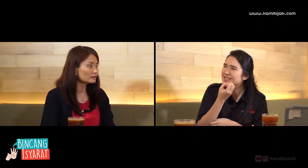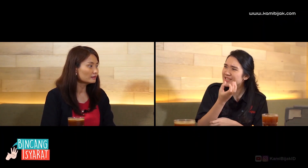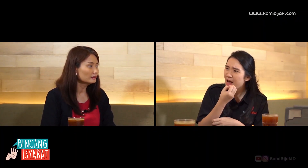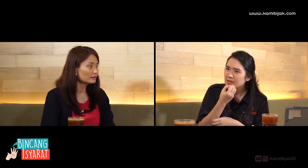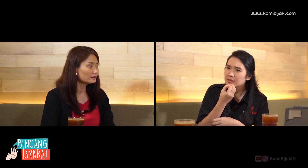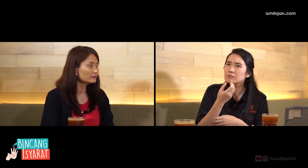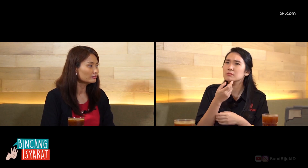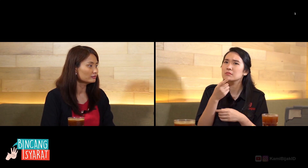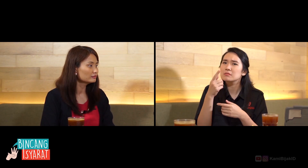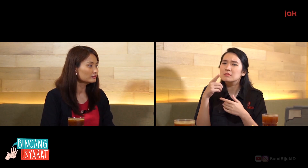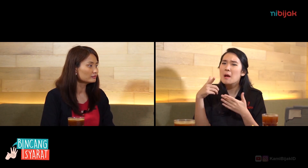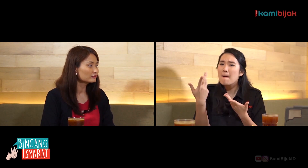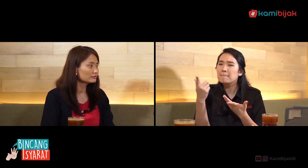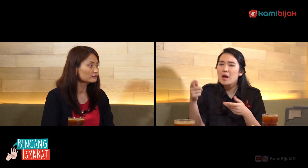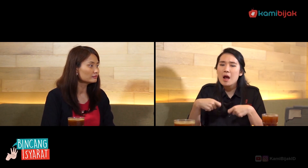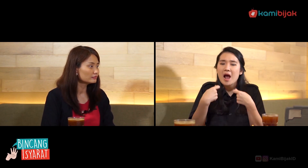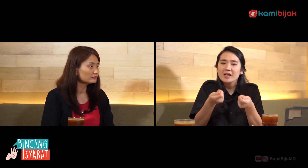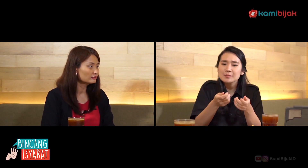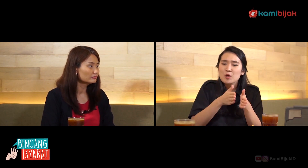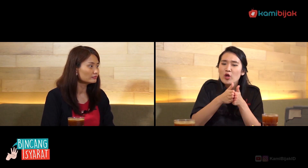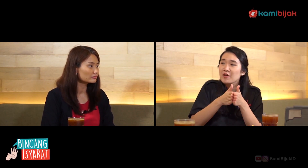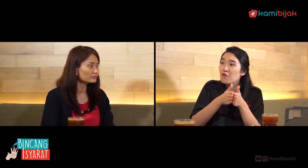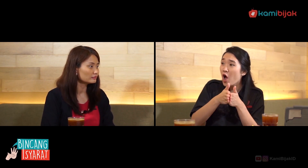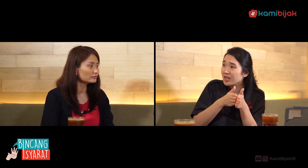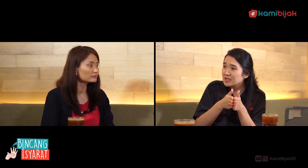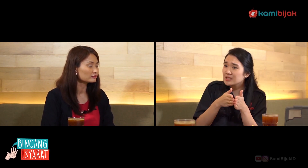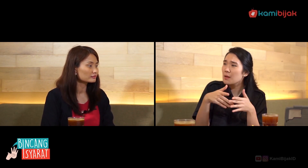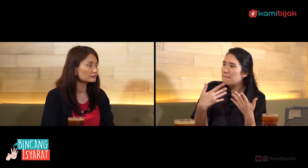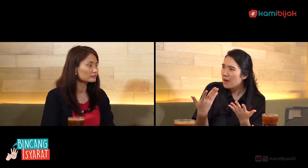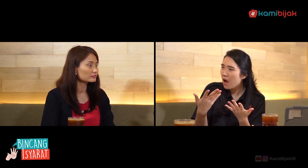Bisa jelaskan memotivasi apa saja?